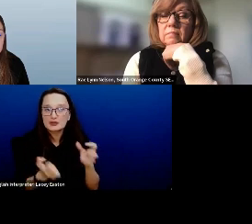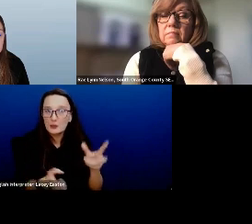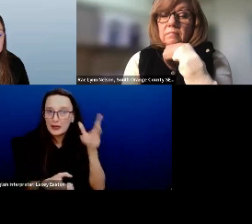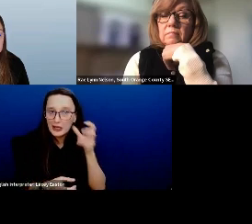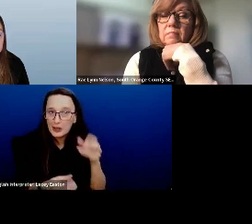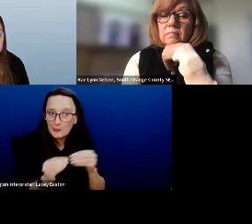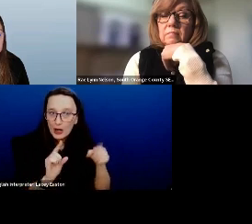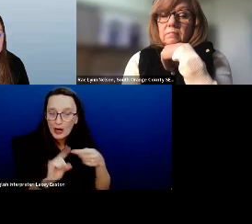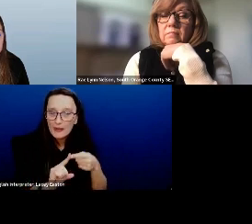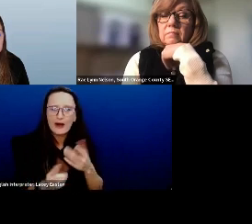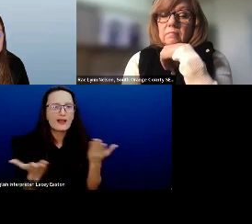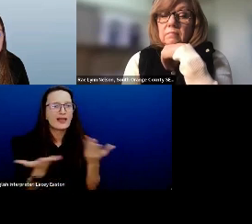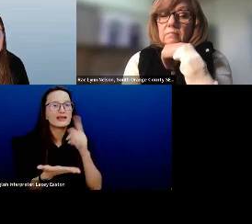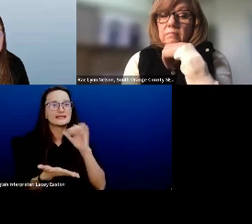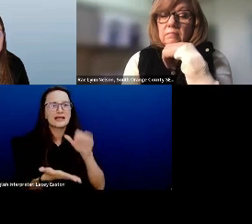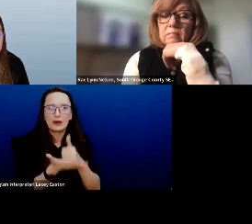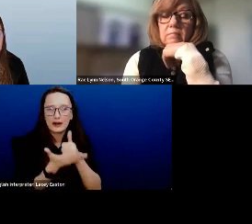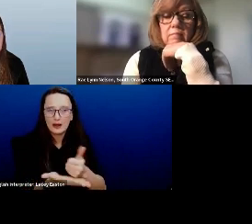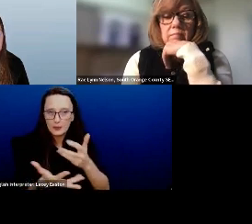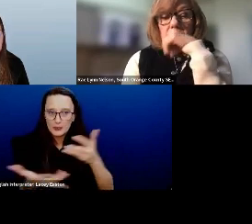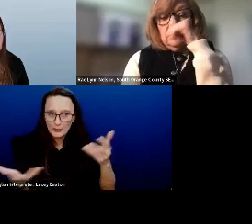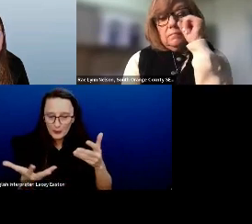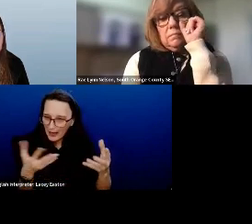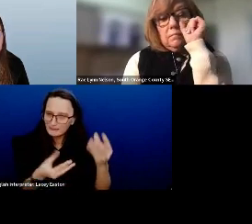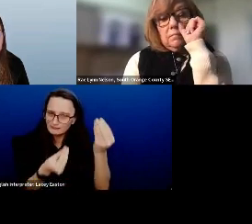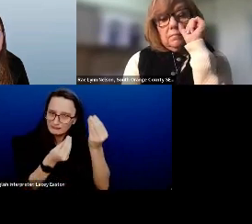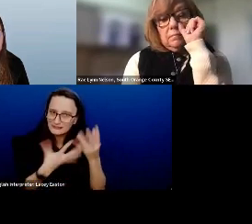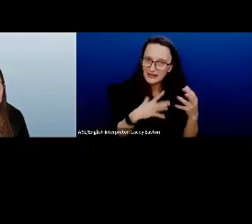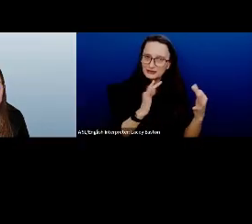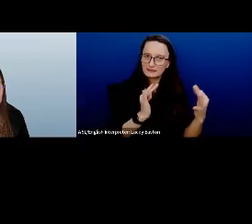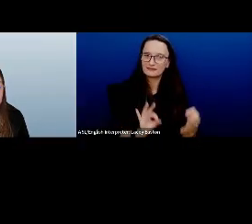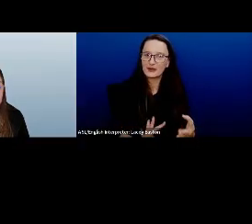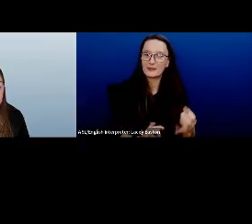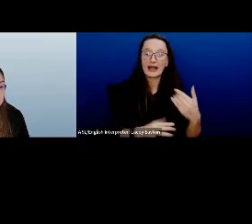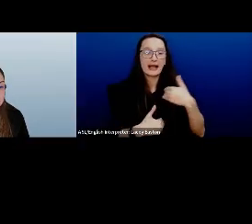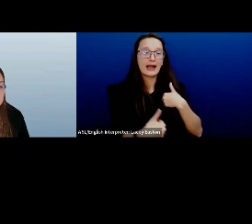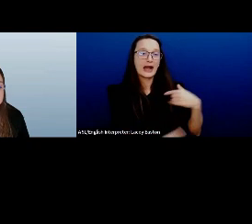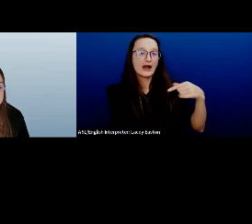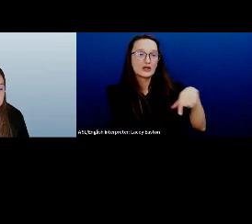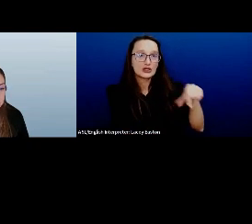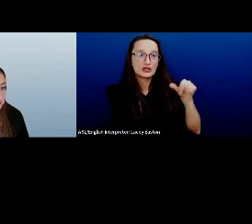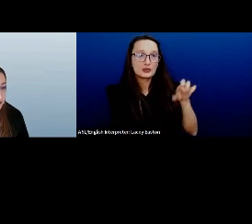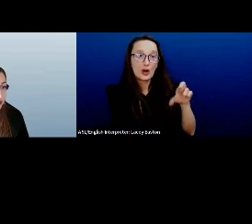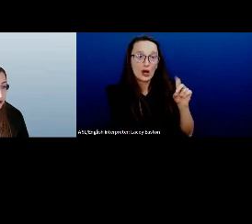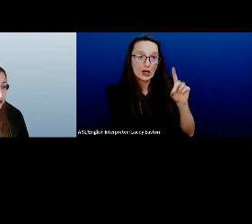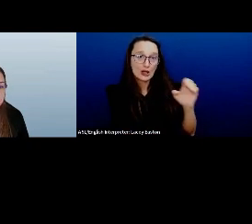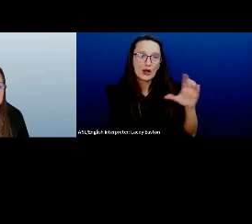código QR aquí y tenemos un pequeño enlace bit.ly también y lo alentamos a compartir con nosotros sus